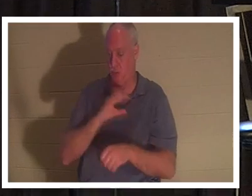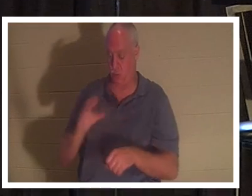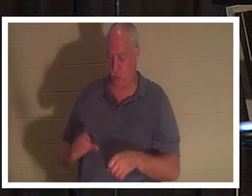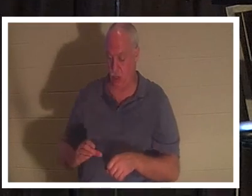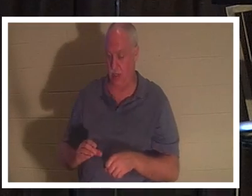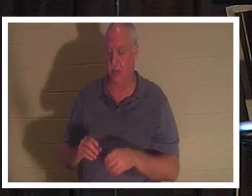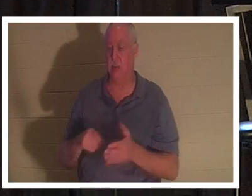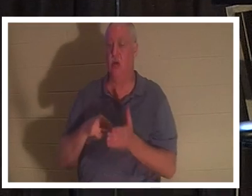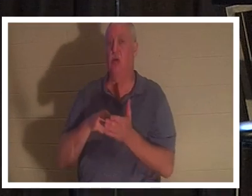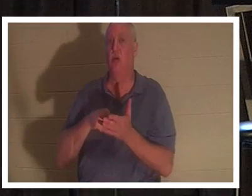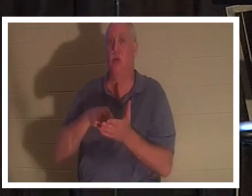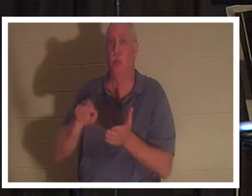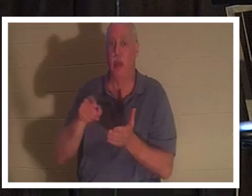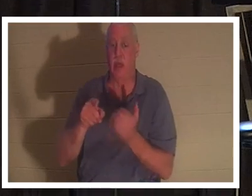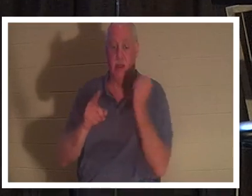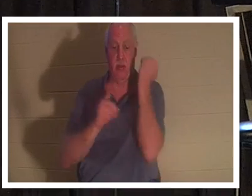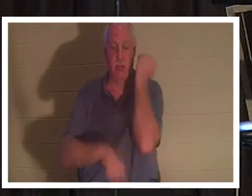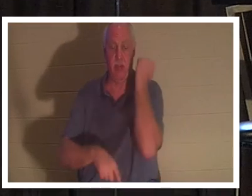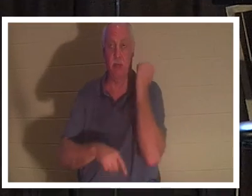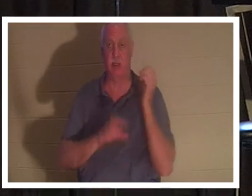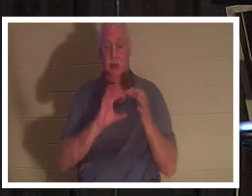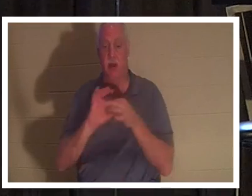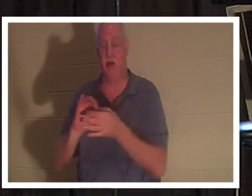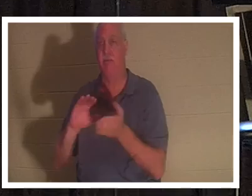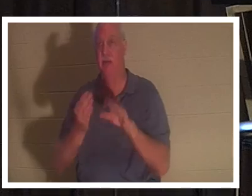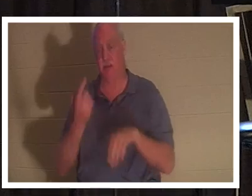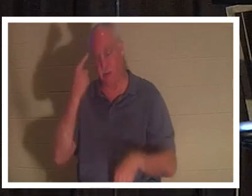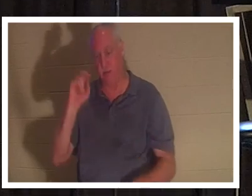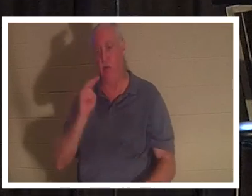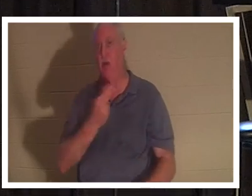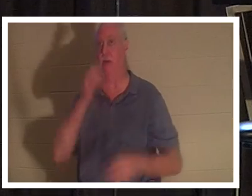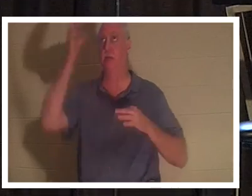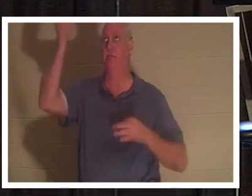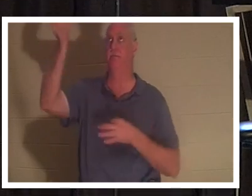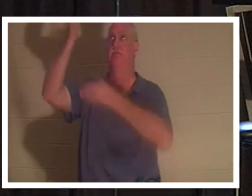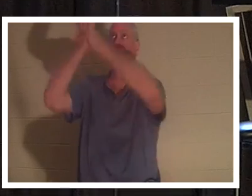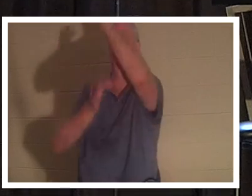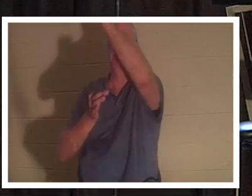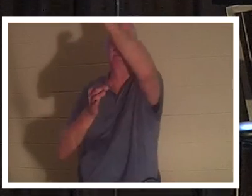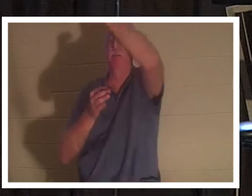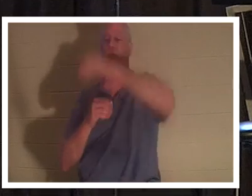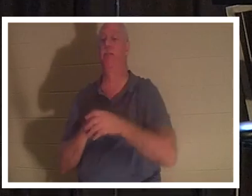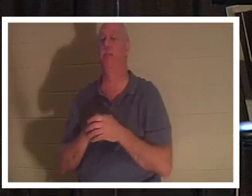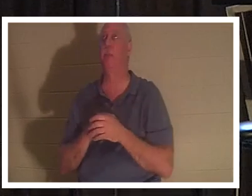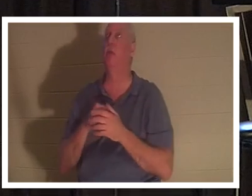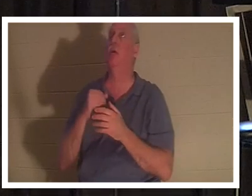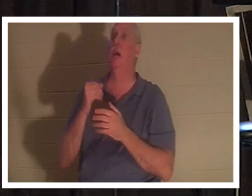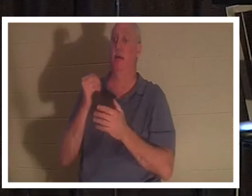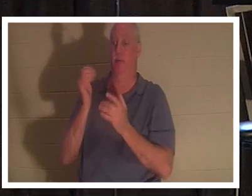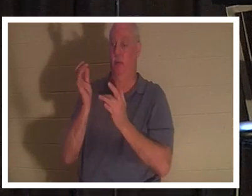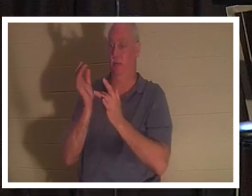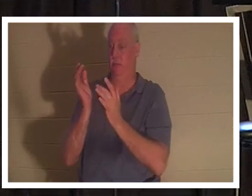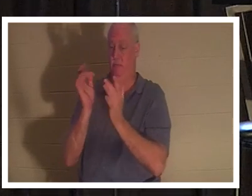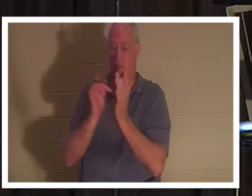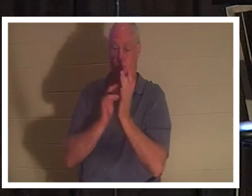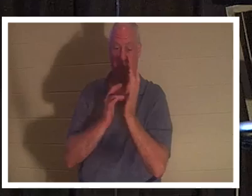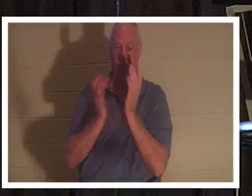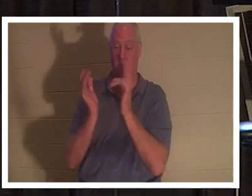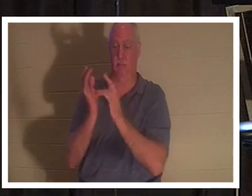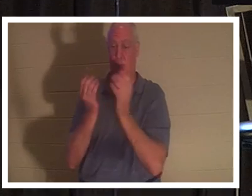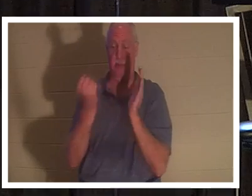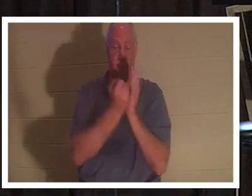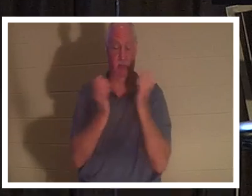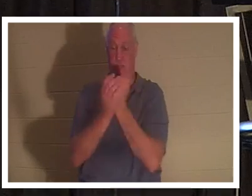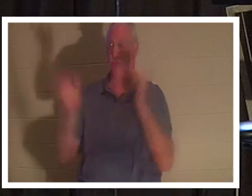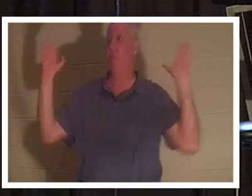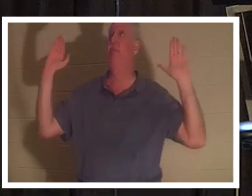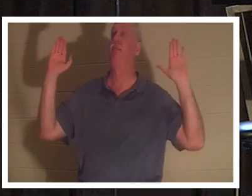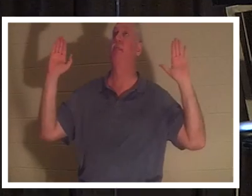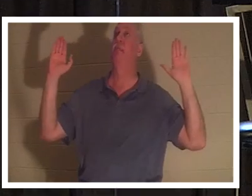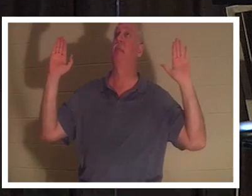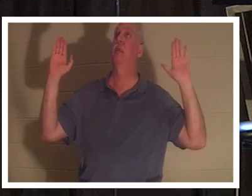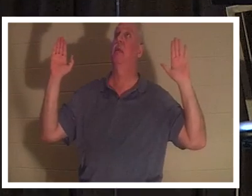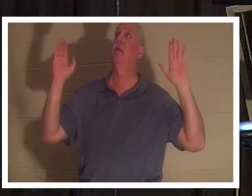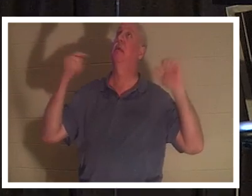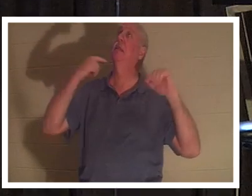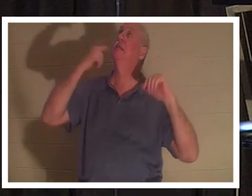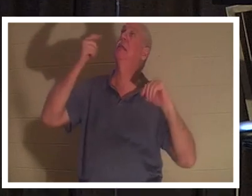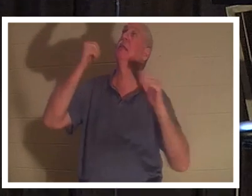смертную казнь за нас и как нас. Когда Он висел там на кресте. Он сказал: "Свершилось!" Он кричал это